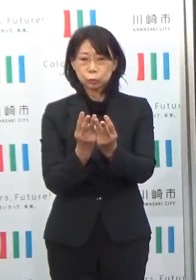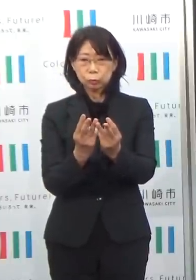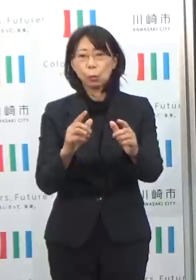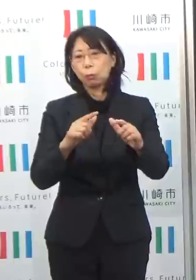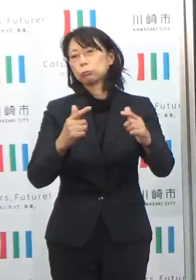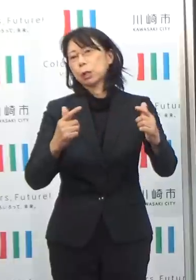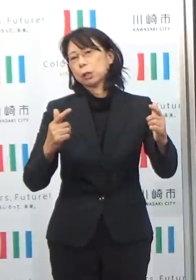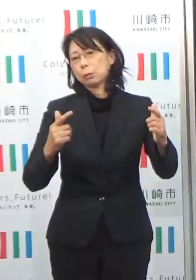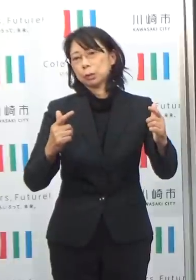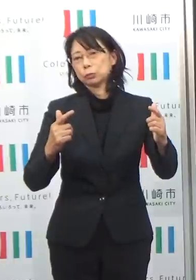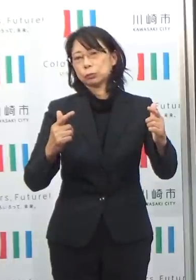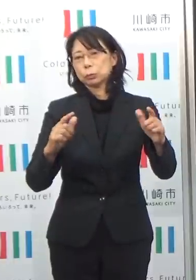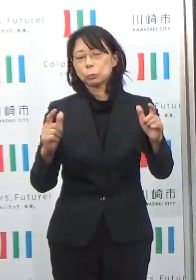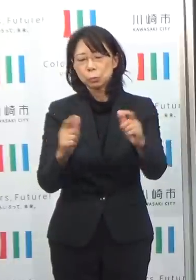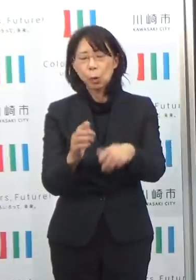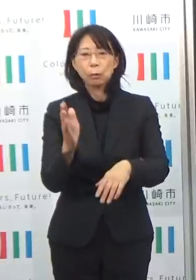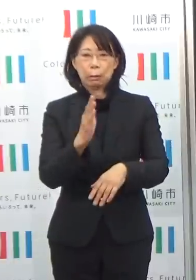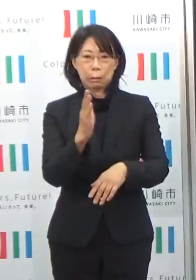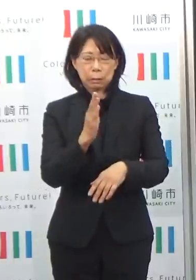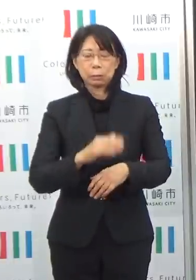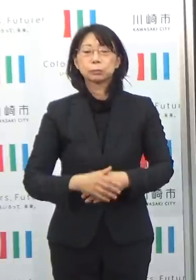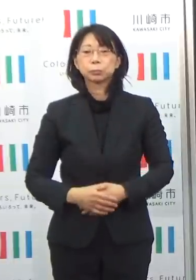という状況が続いています